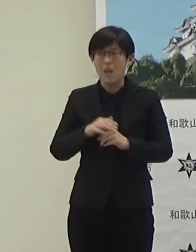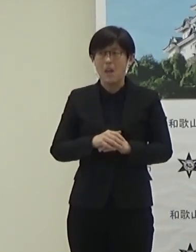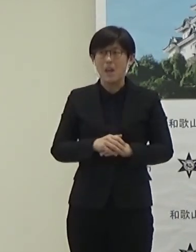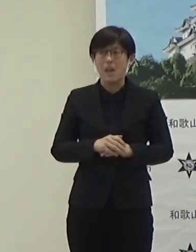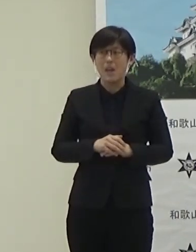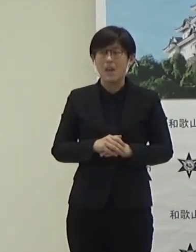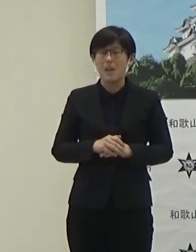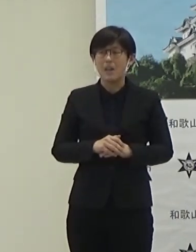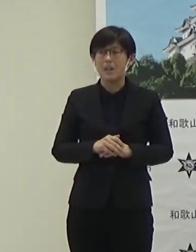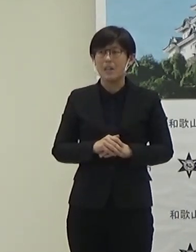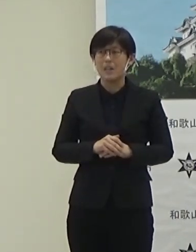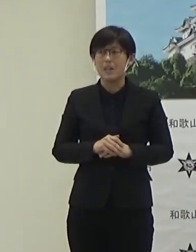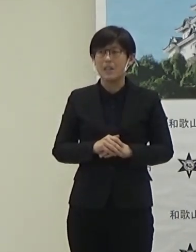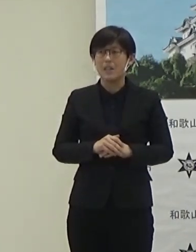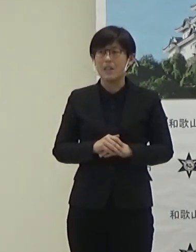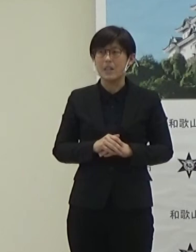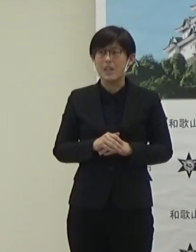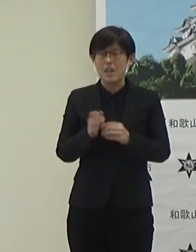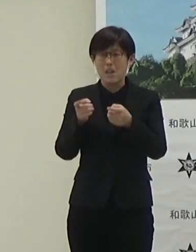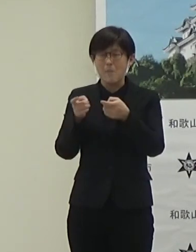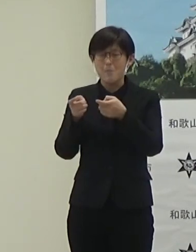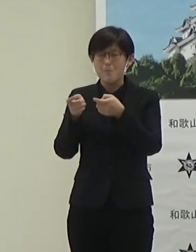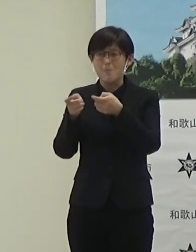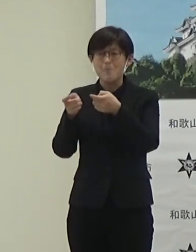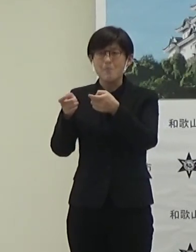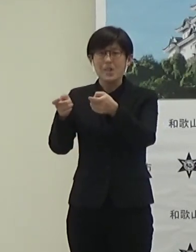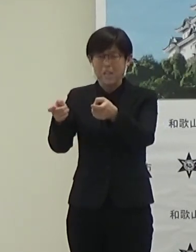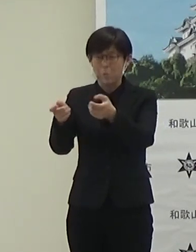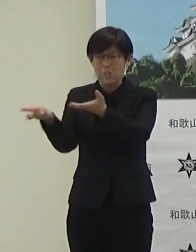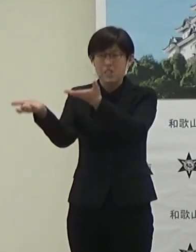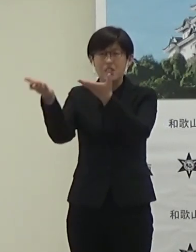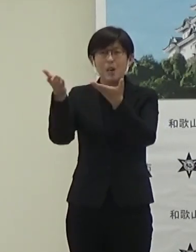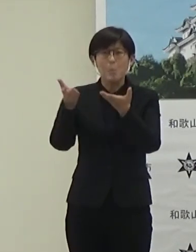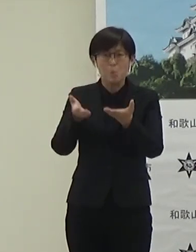上がってくるものを物流する ためにこう整備しようということ